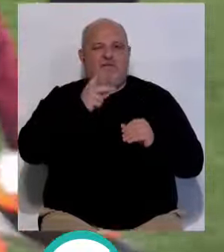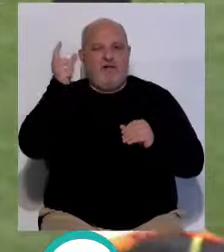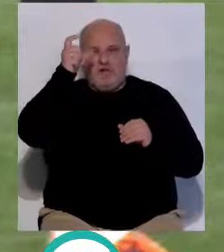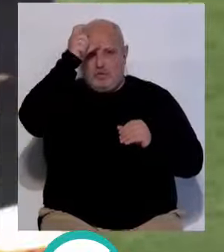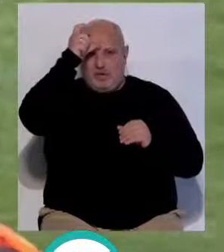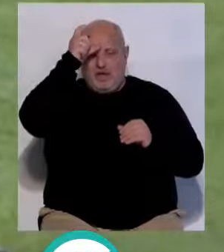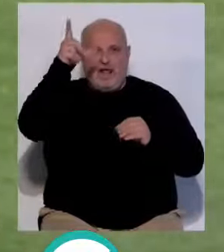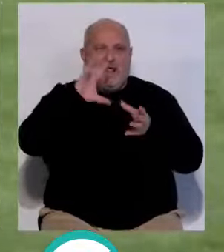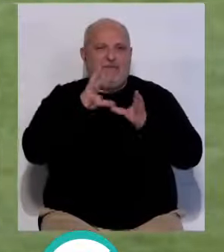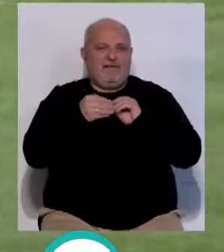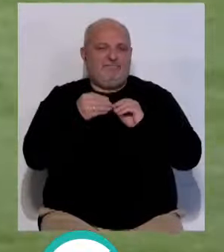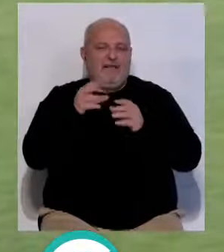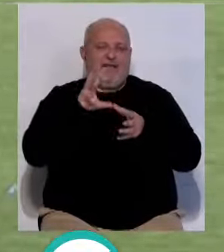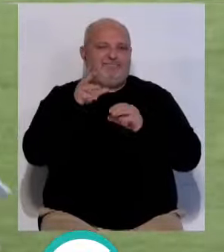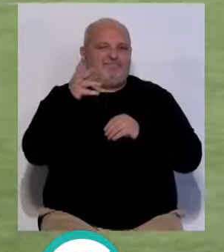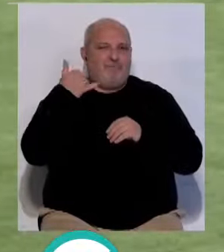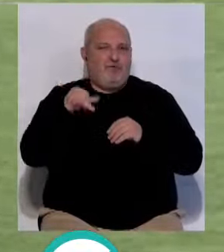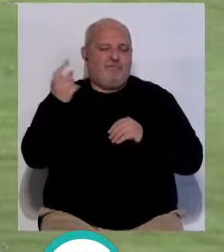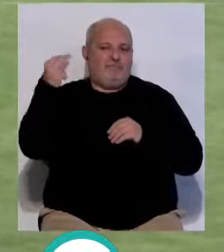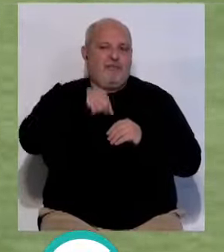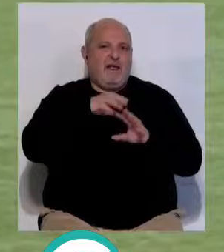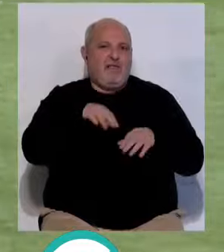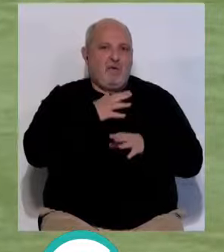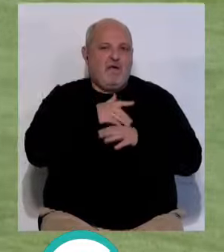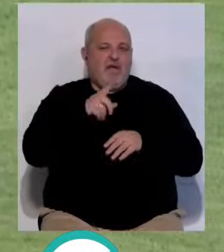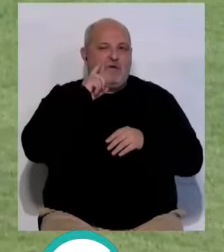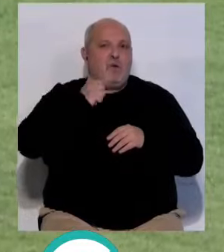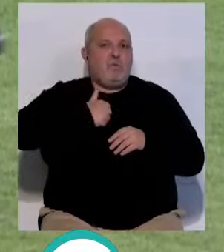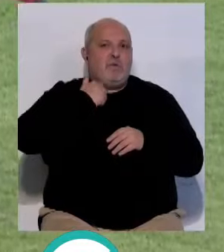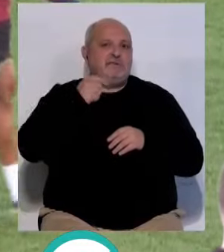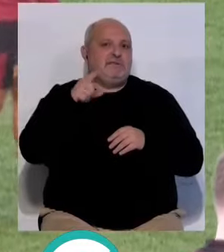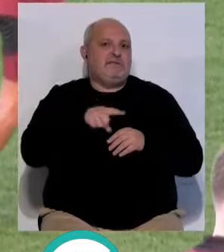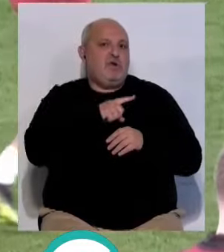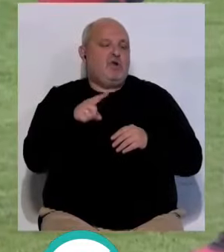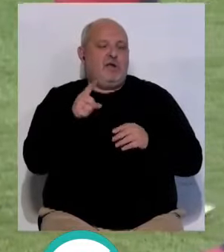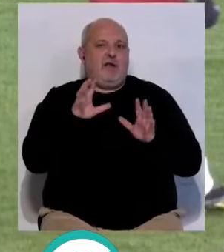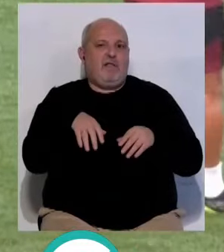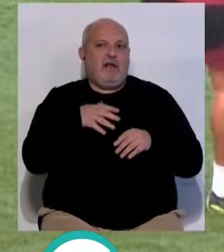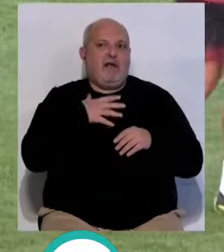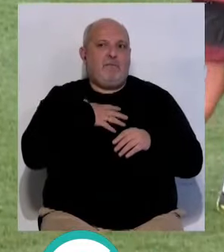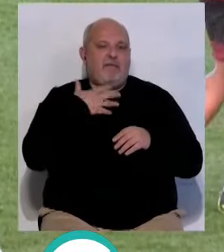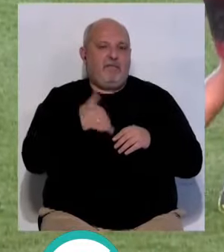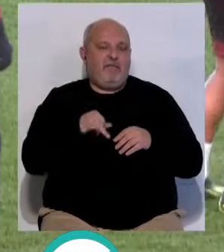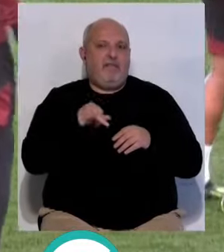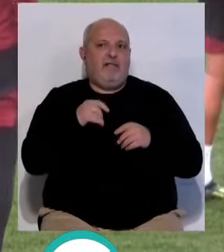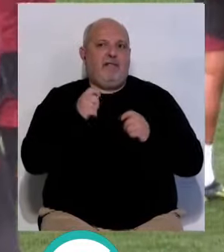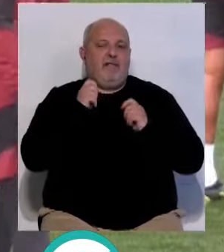adaptado y era como una gran oportunidad de ver si finalmente el ciz era capaz Dear a un futbolista